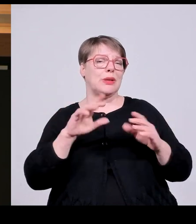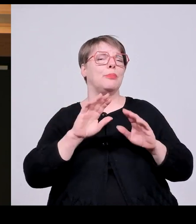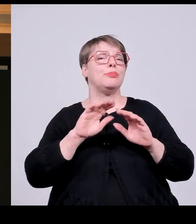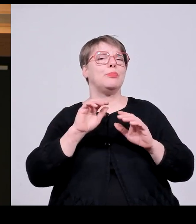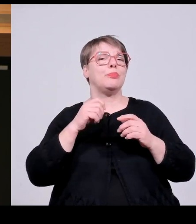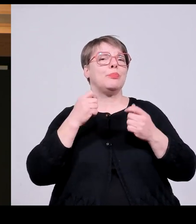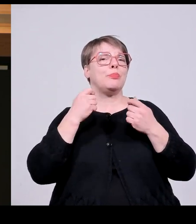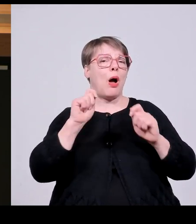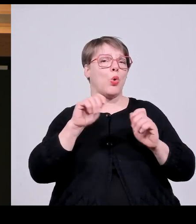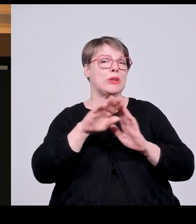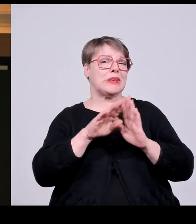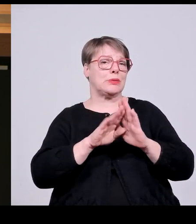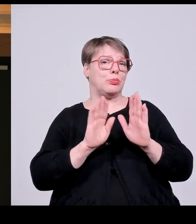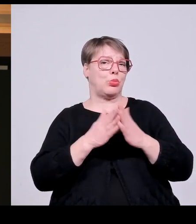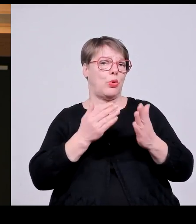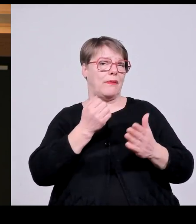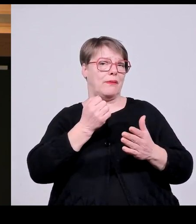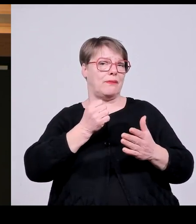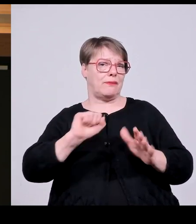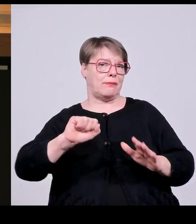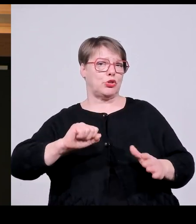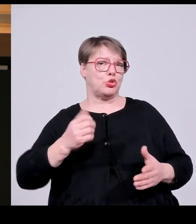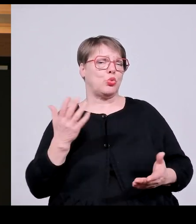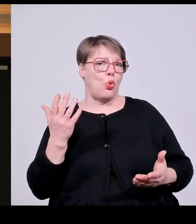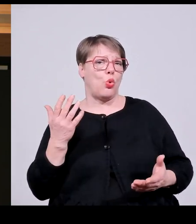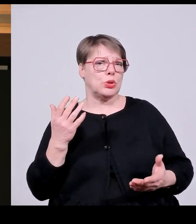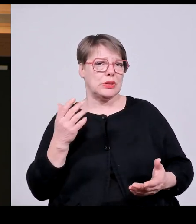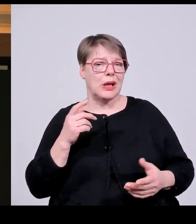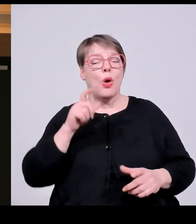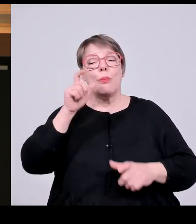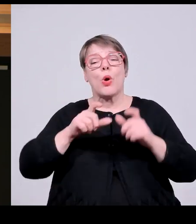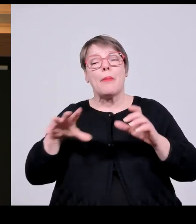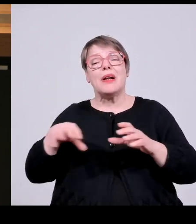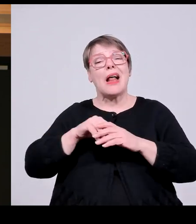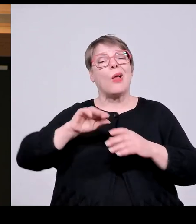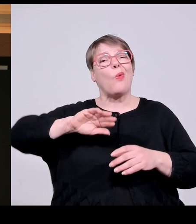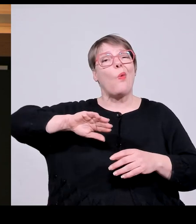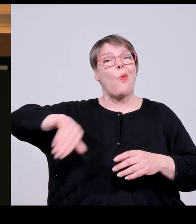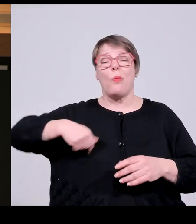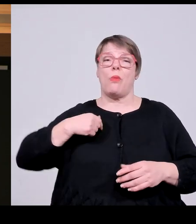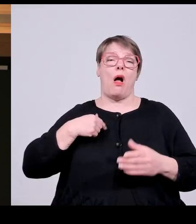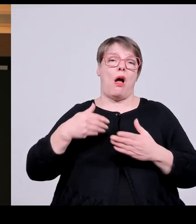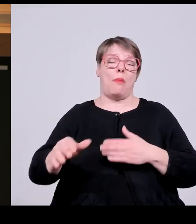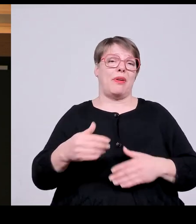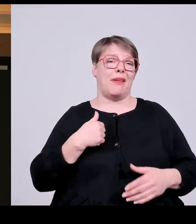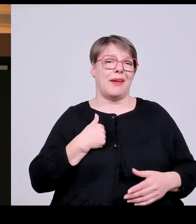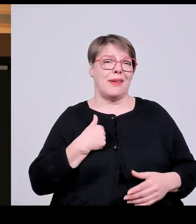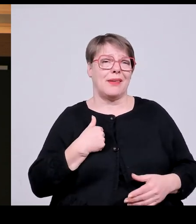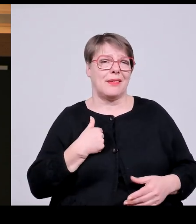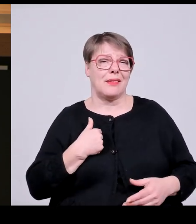Jahren durchgezogen werden, mit Bürgerbeteiligung, mit Trägerbeteiligung, mit allen notwendigen Arbeitsschritten.